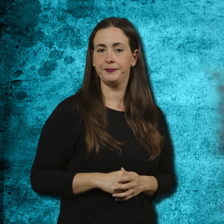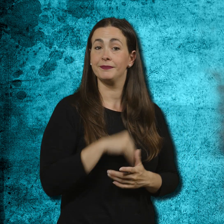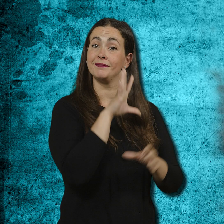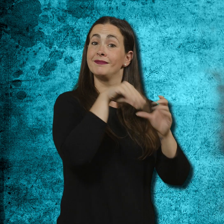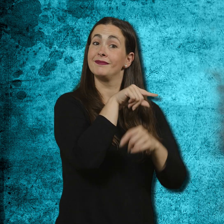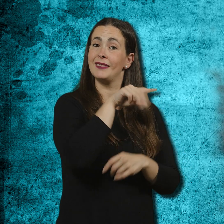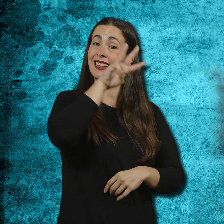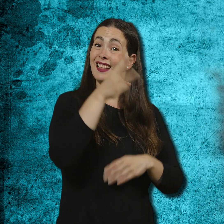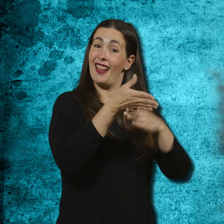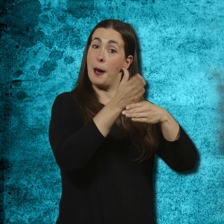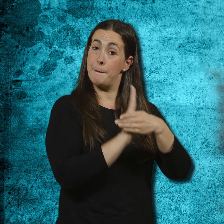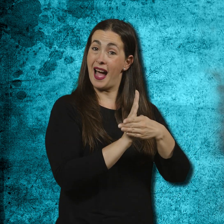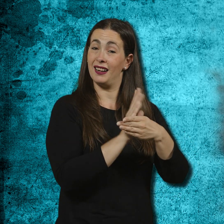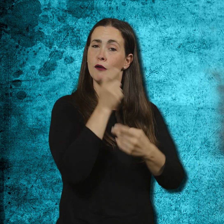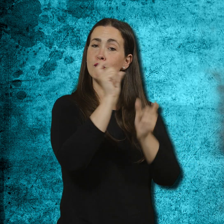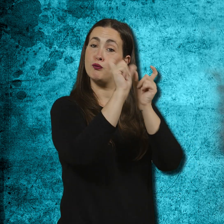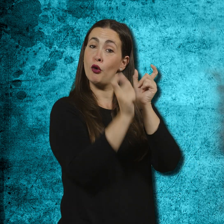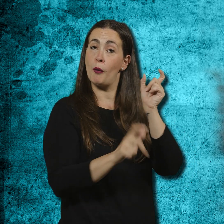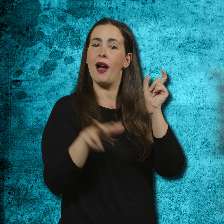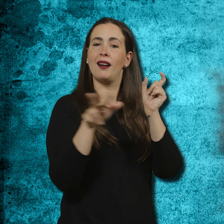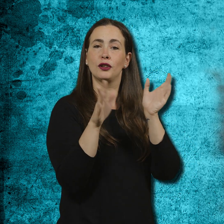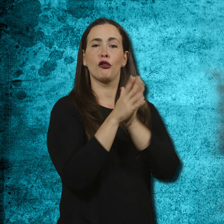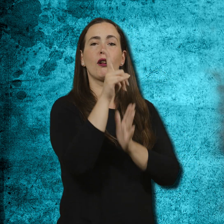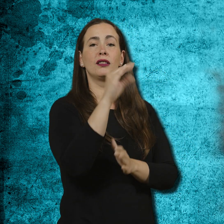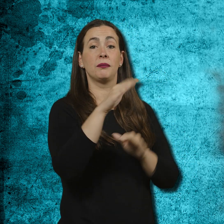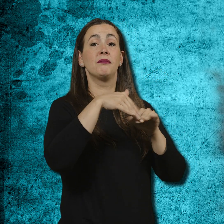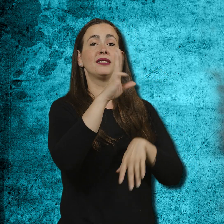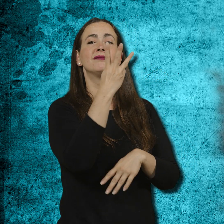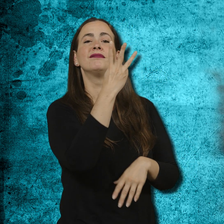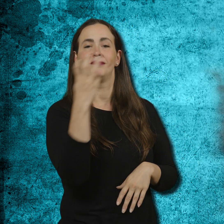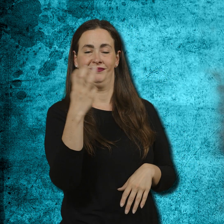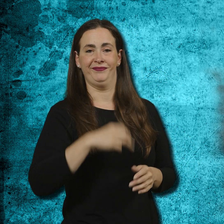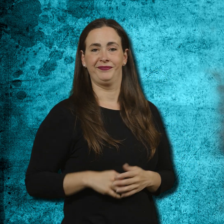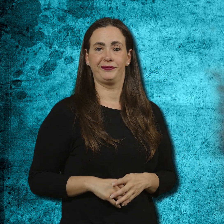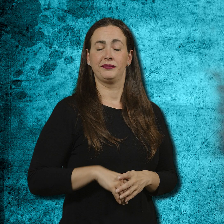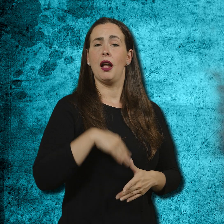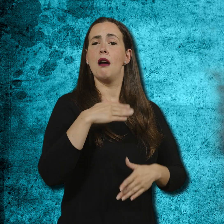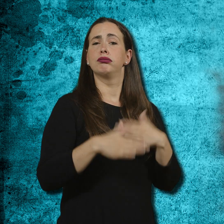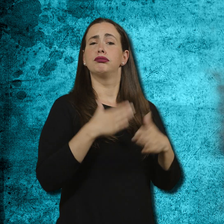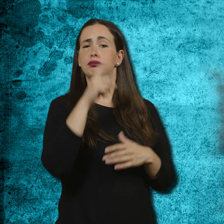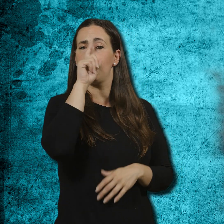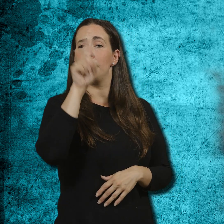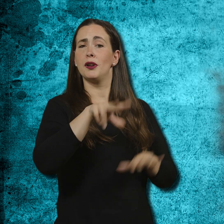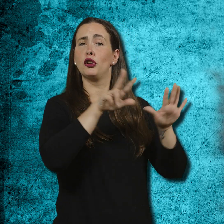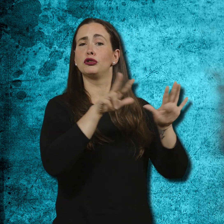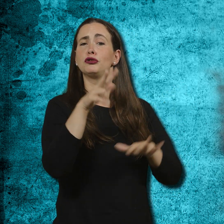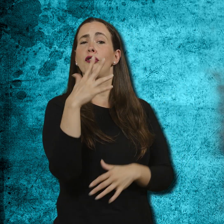la “Tercera part del qual” conté un vocabulari castellà-(proto)-LSC amb més de 300 entrades.